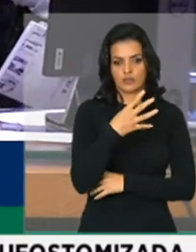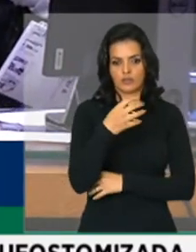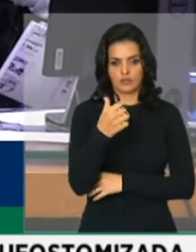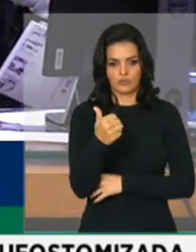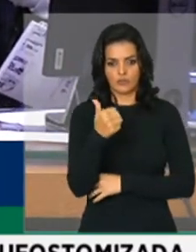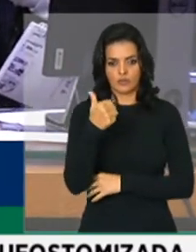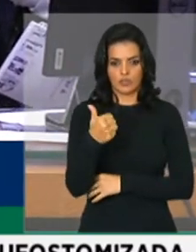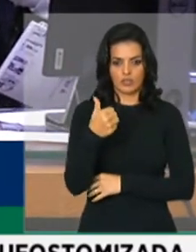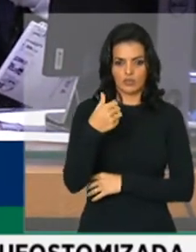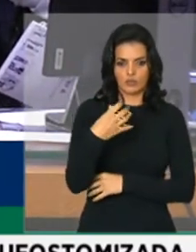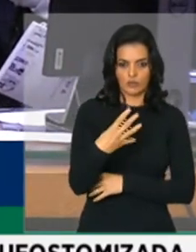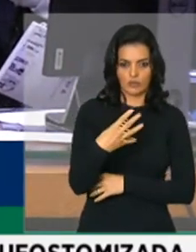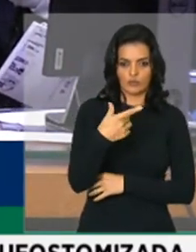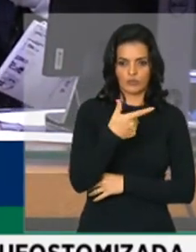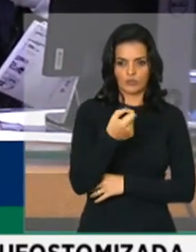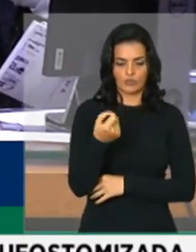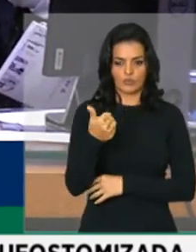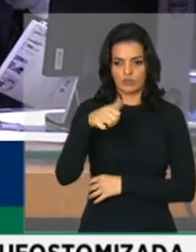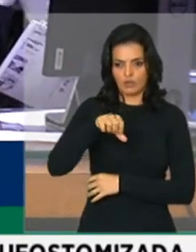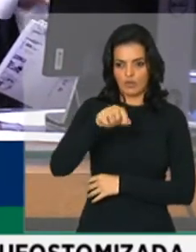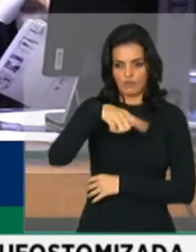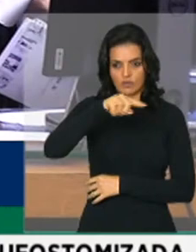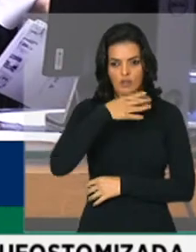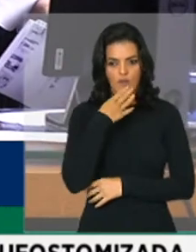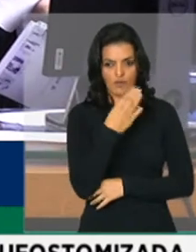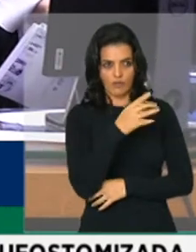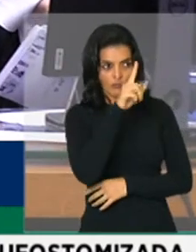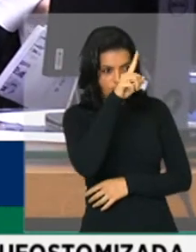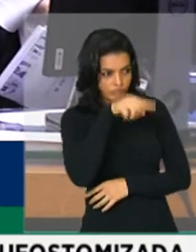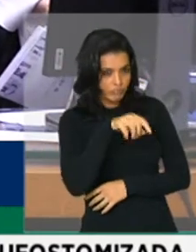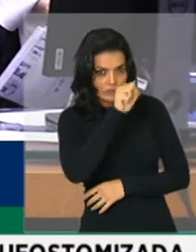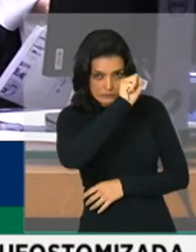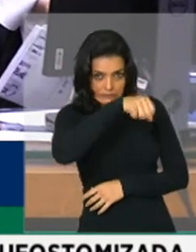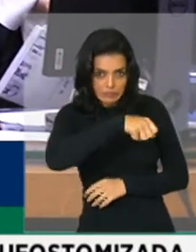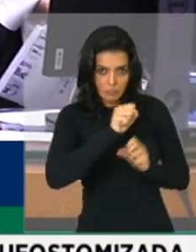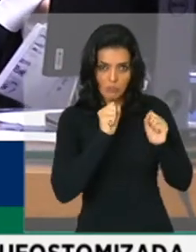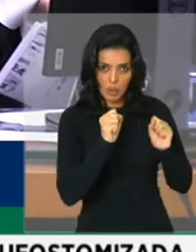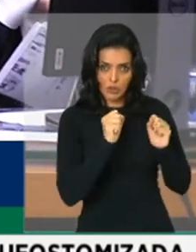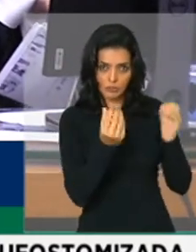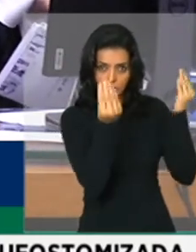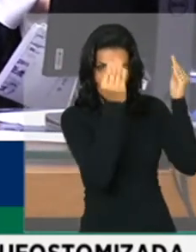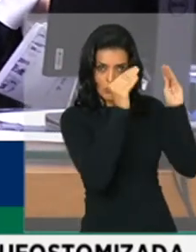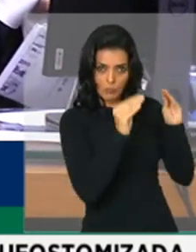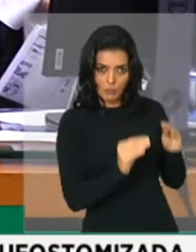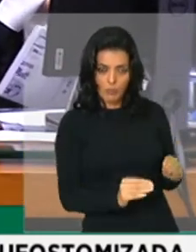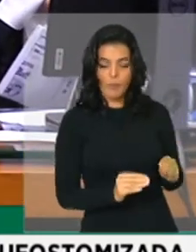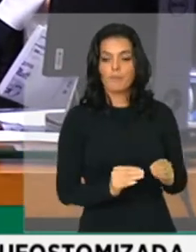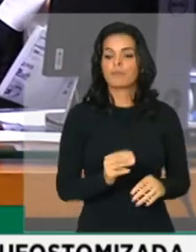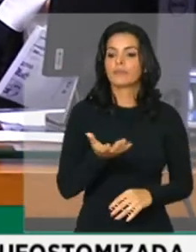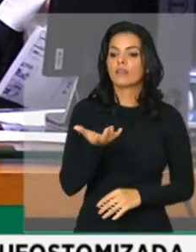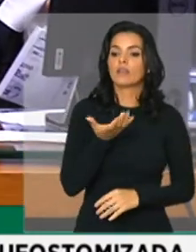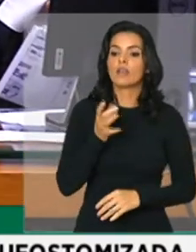PRIMEIRO, DEPUTADO. DEPUTADO GILSON. DEPUTADA ERIKA KOKAY, POR FAVOR. -- [DEP. ERIKA KOKAY]: PRIMEIRO PARABENIZAR O RELATOR, ESSA EMENDA DA LAVRA